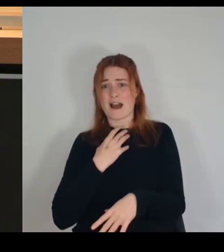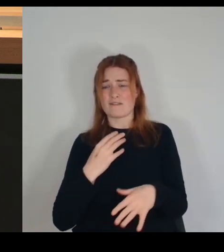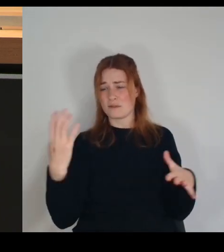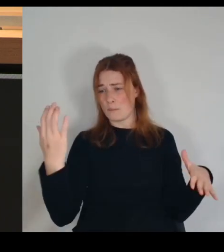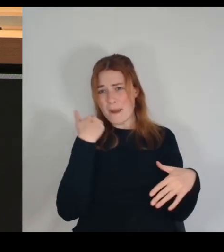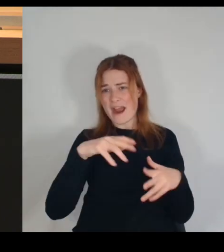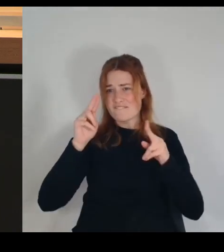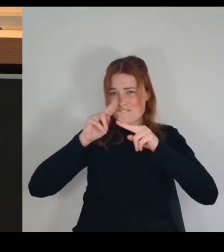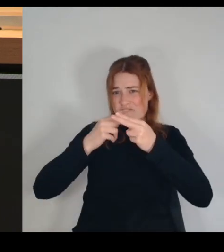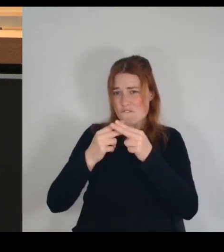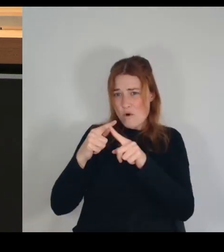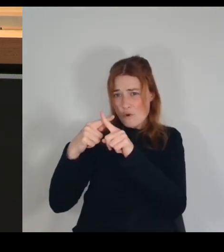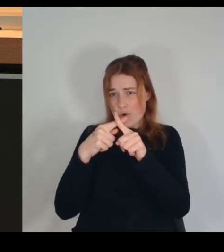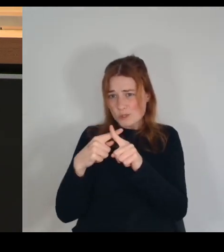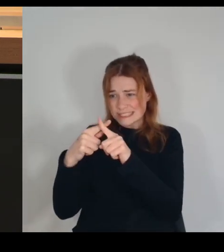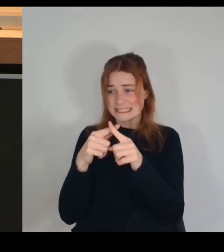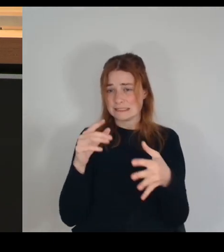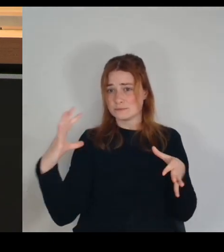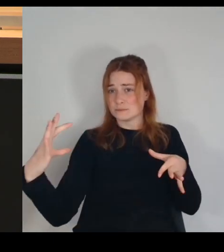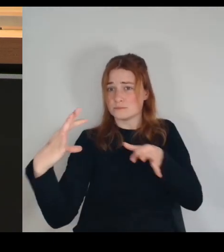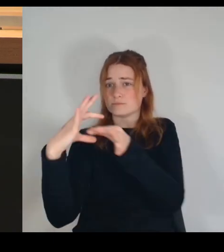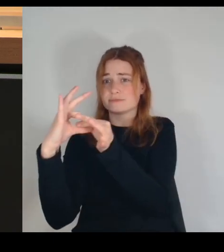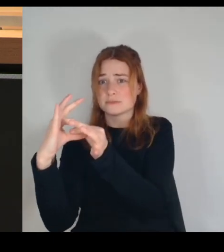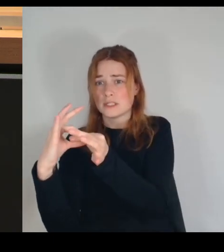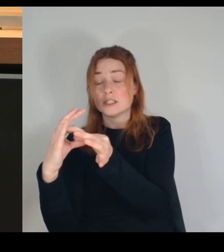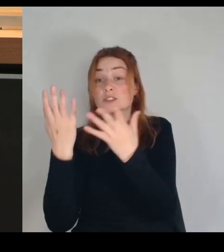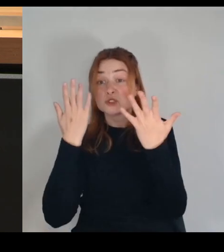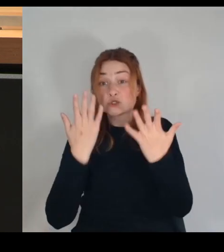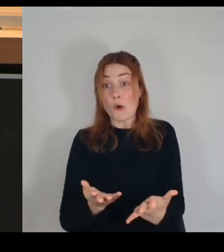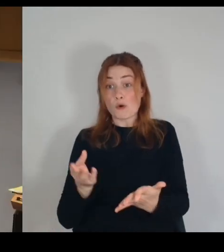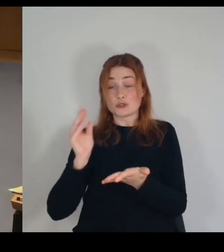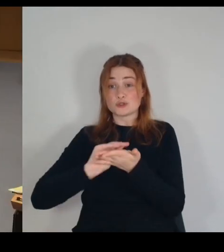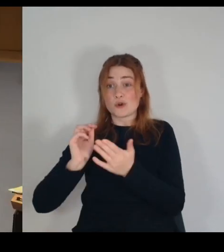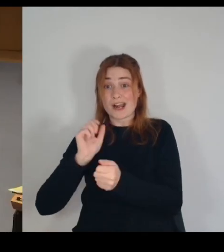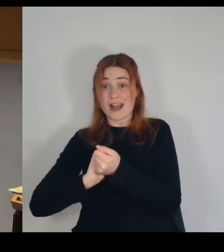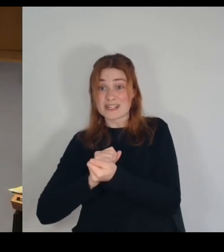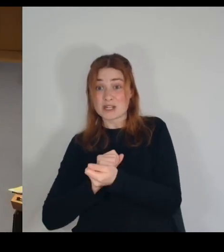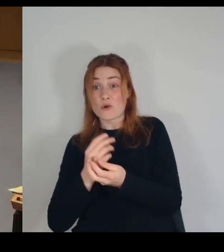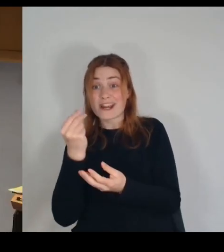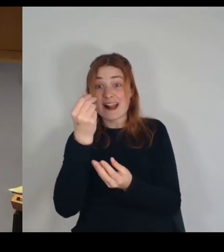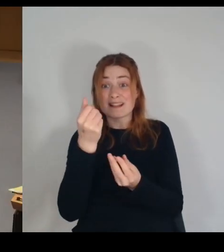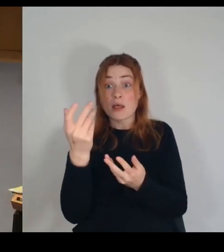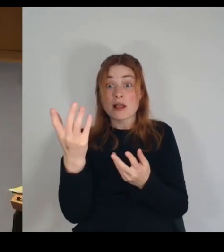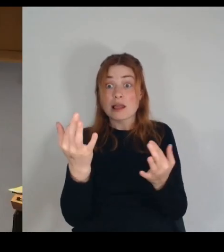feilschen. Dieser Antrag ist voll von Inkompetenz und Realitätsferne.